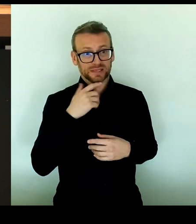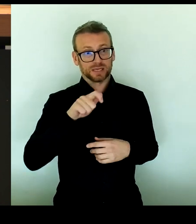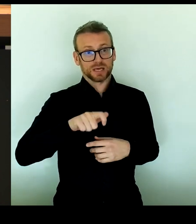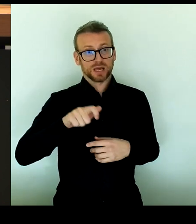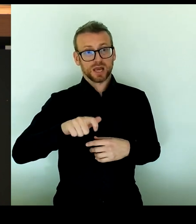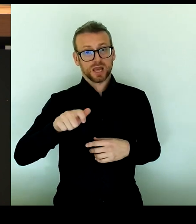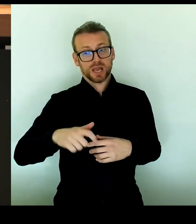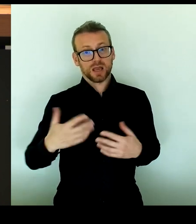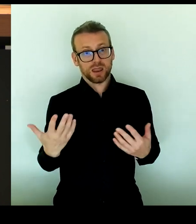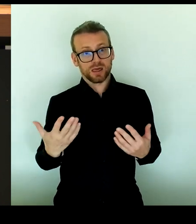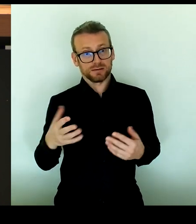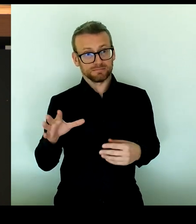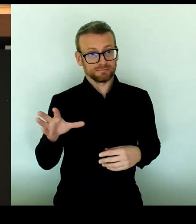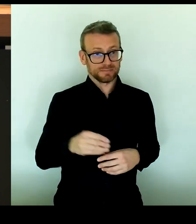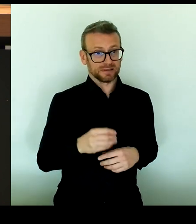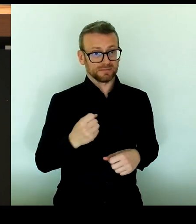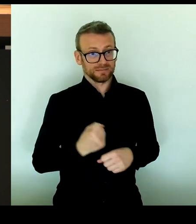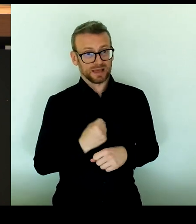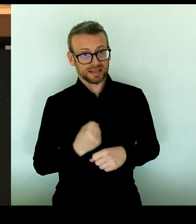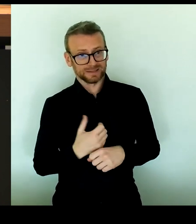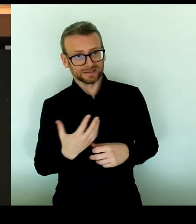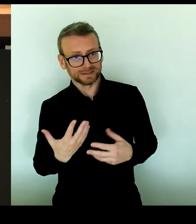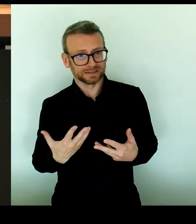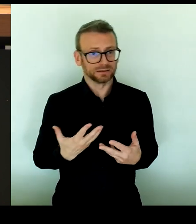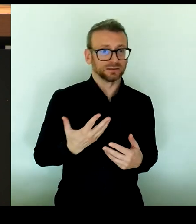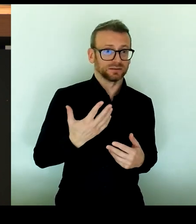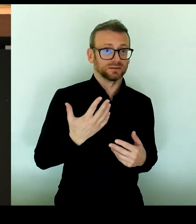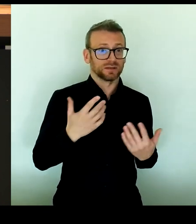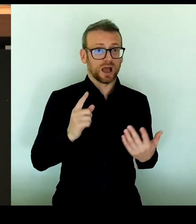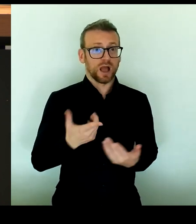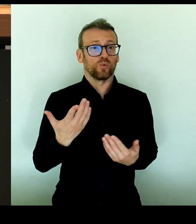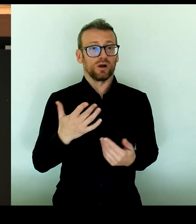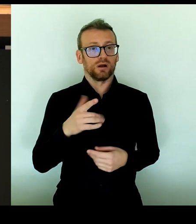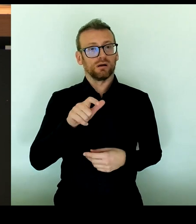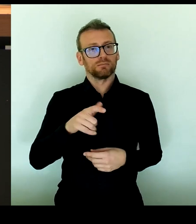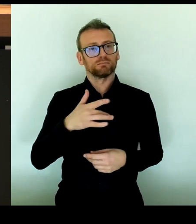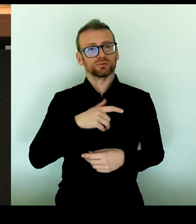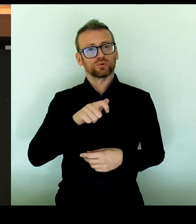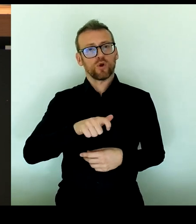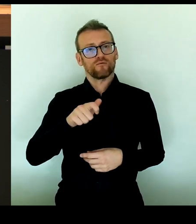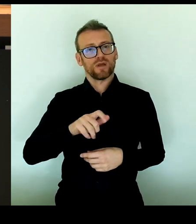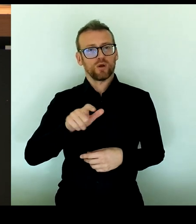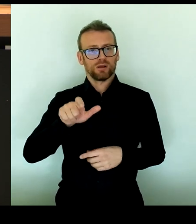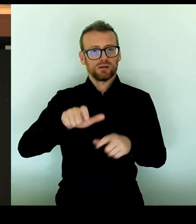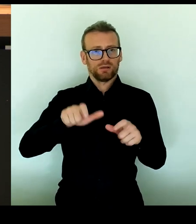bisher noch nicht so ganz richtig ins Laufen gekomme. Die Kulturraum Berlin gGmbH ist von der